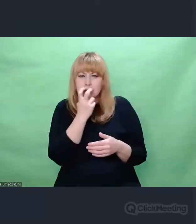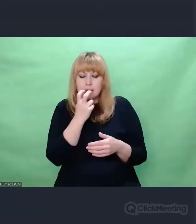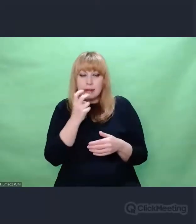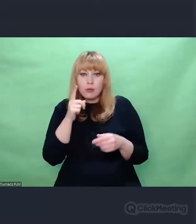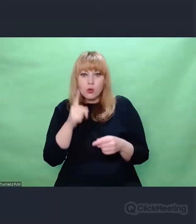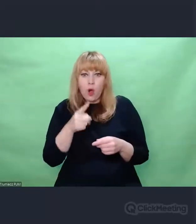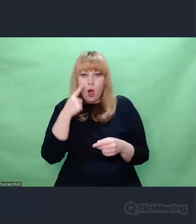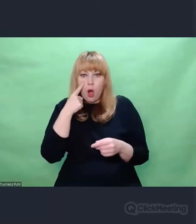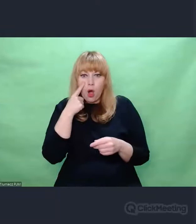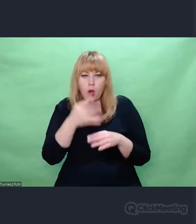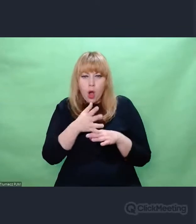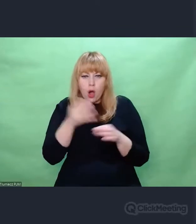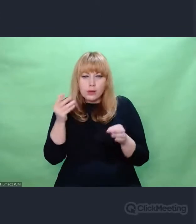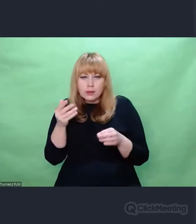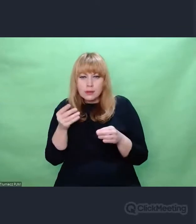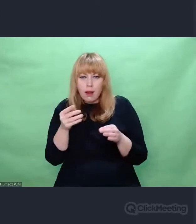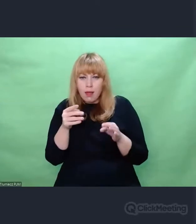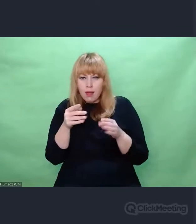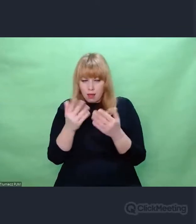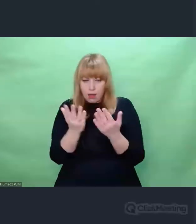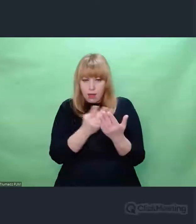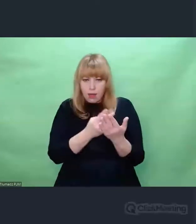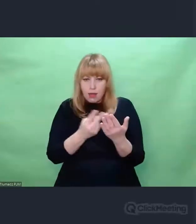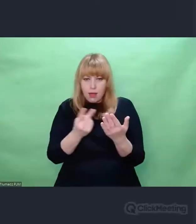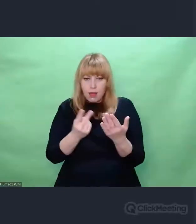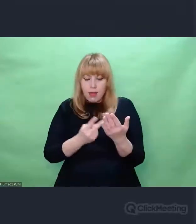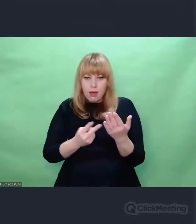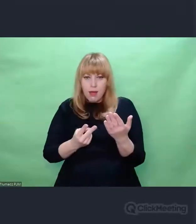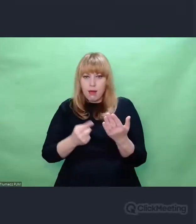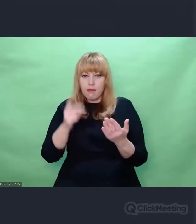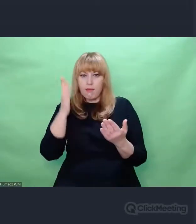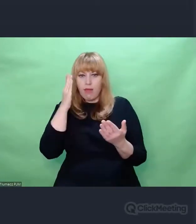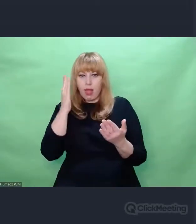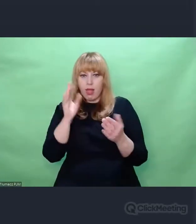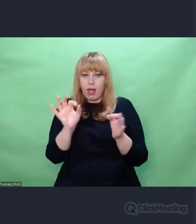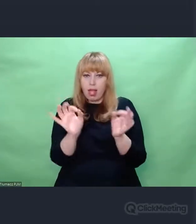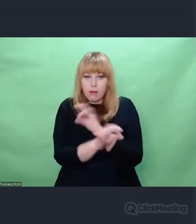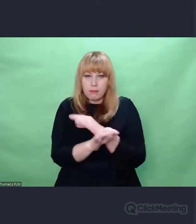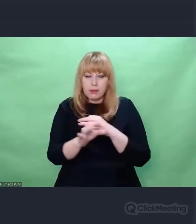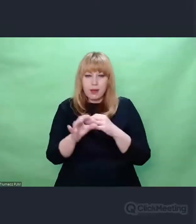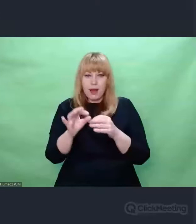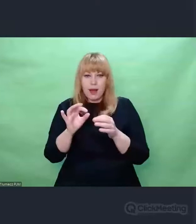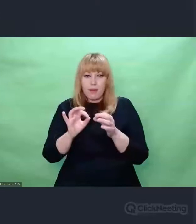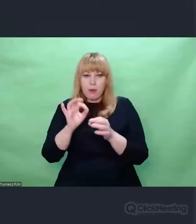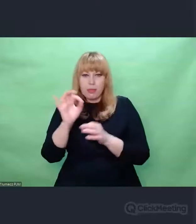umożliwiającą wychwycenie danych w miejscach, w których pozornie tych danych nie było.